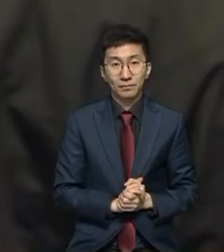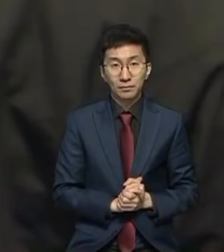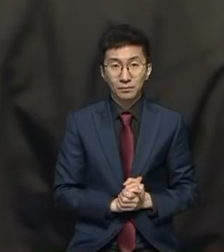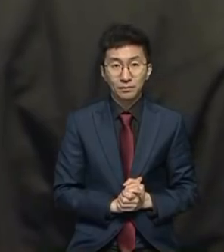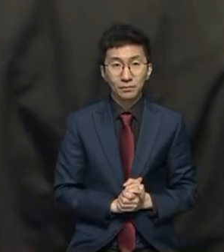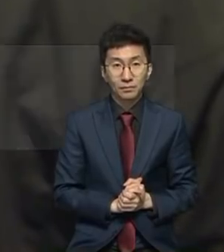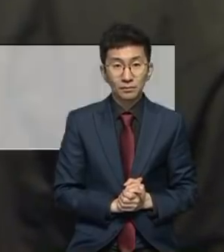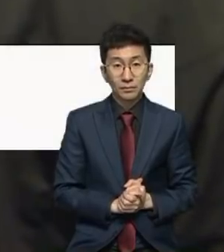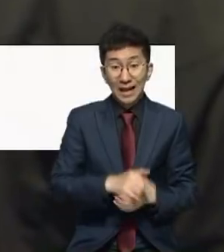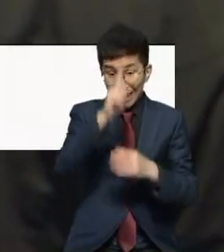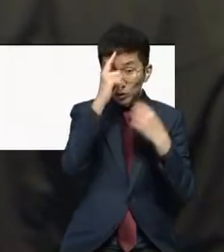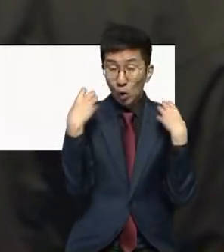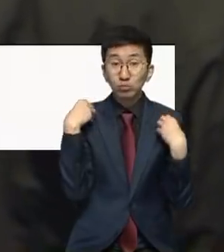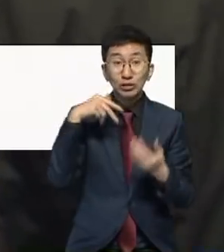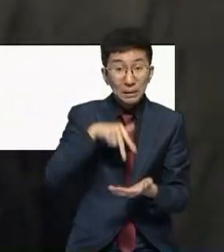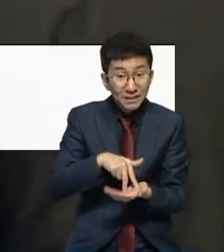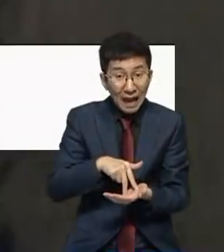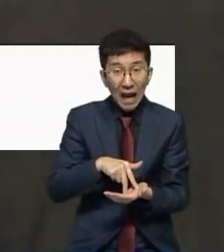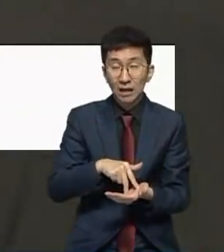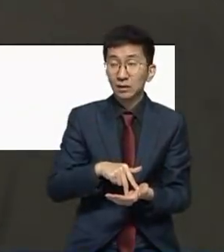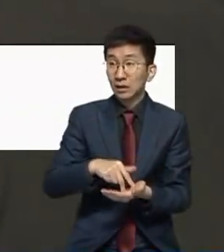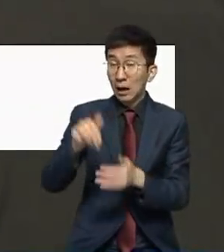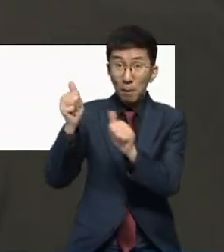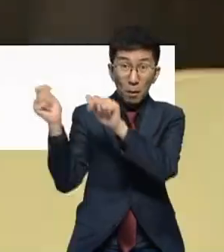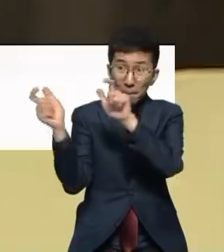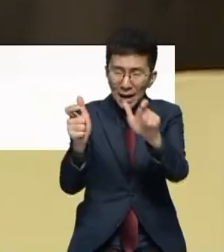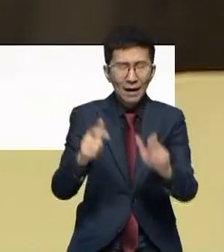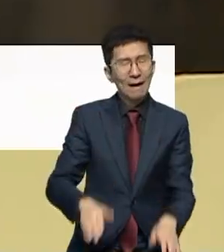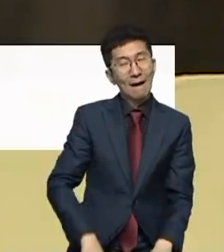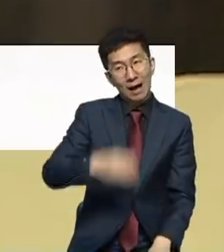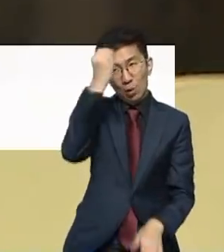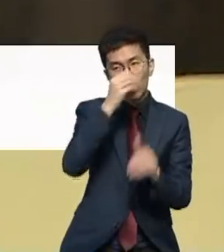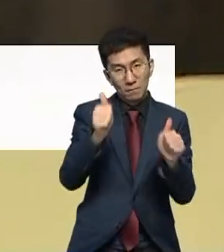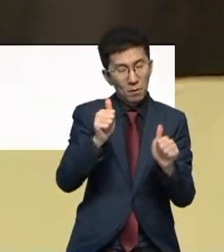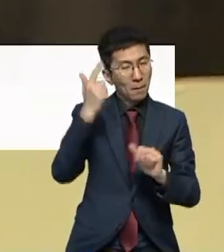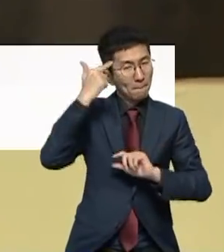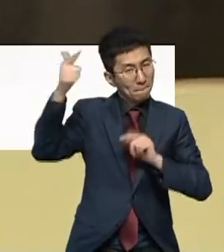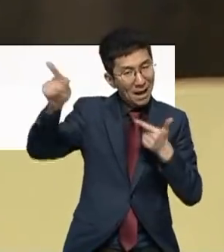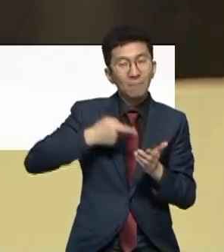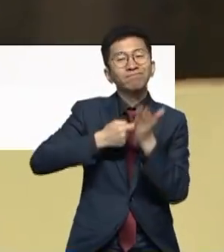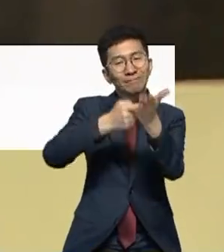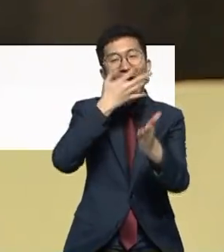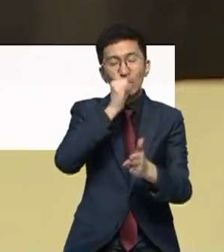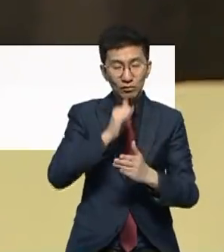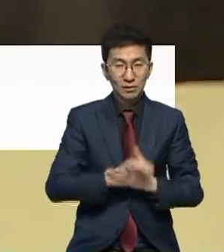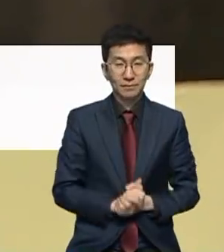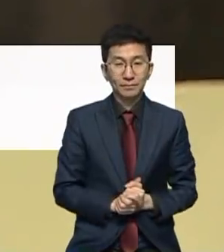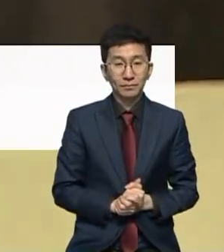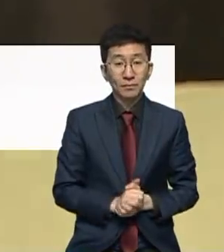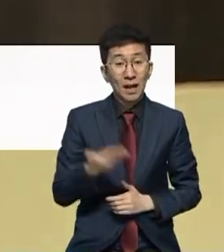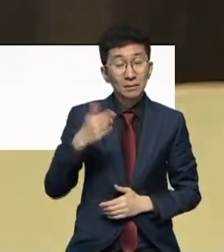(기자) 정부는 법원 결정에 대해 즉시 항고할 예정이라고 밝혔습니다. 하지만 항고를 해도 법원 결정에는 영향을